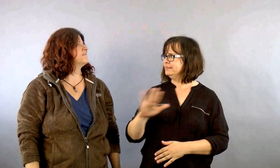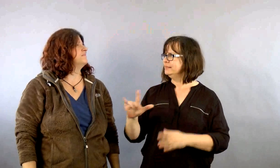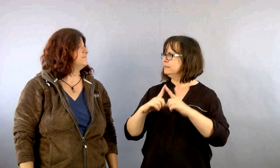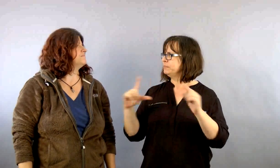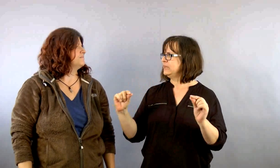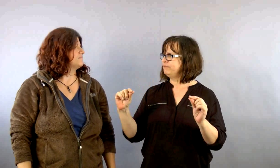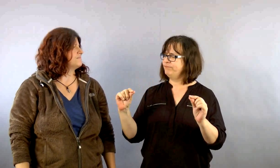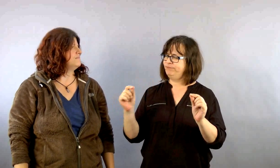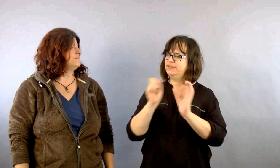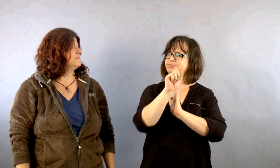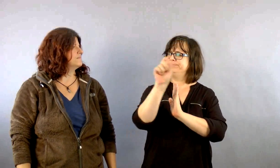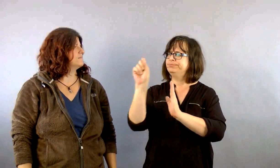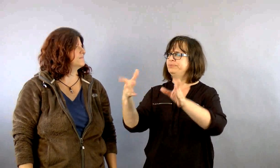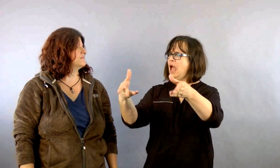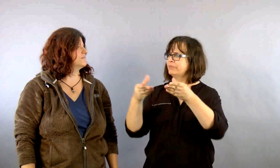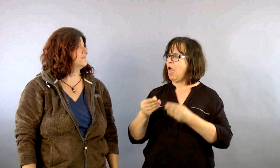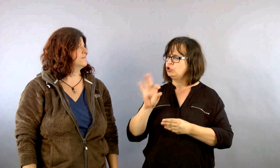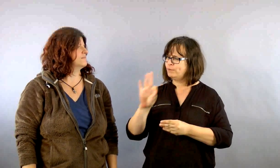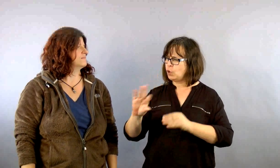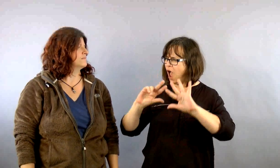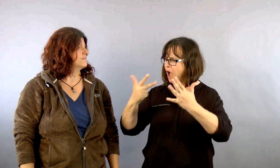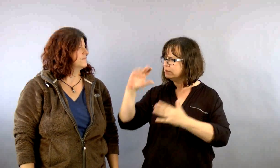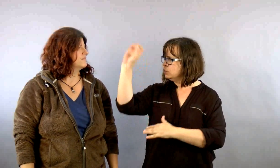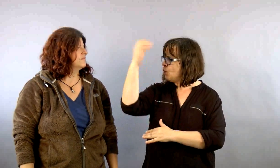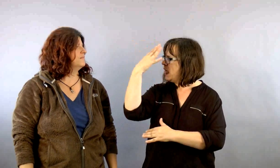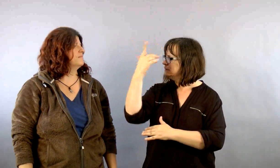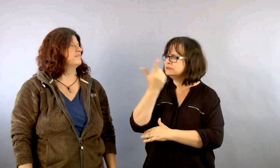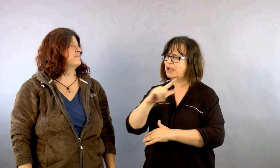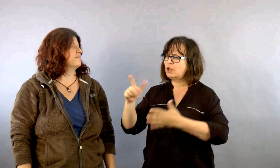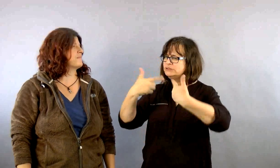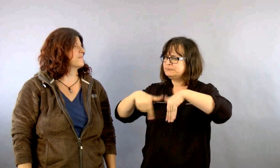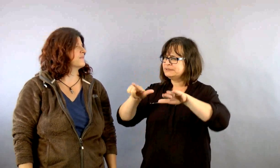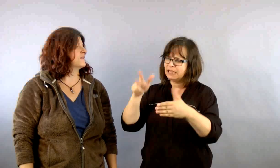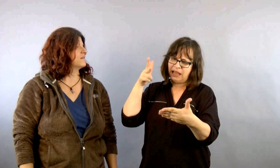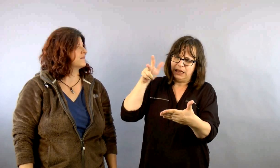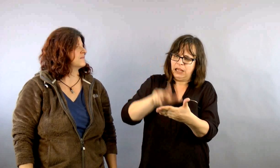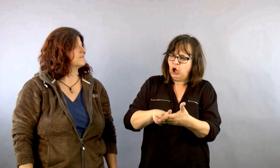für das große Anerkennungsfest am 8. Juli 2017